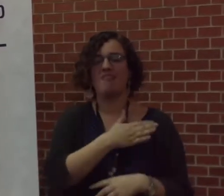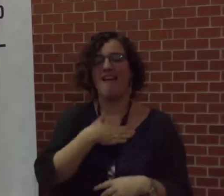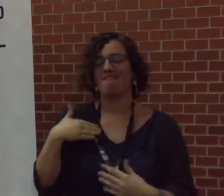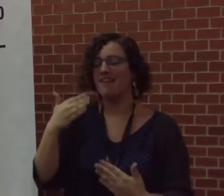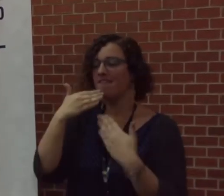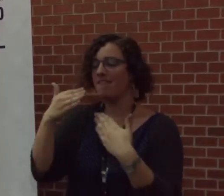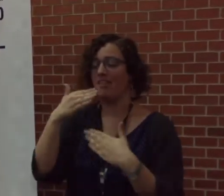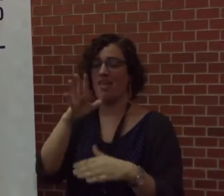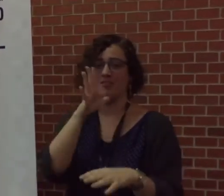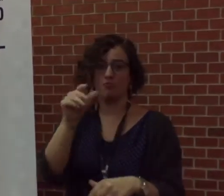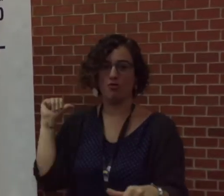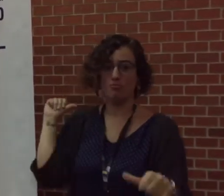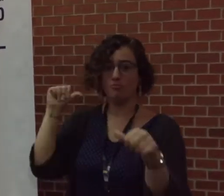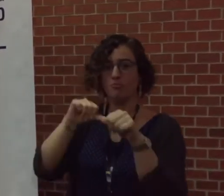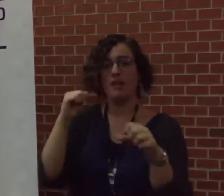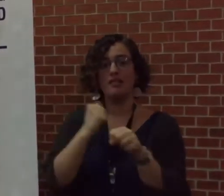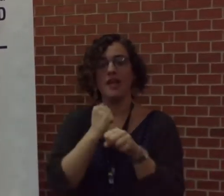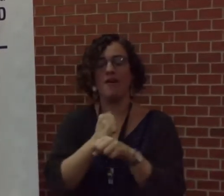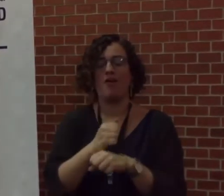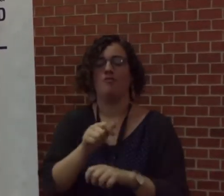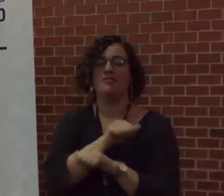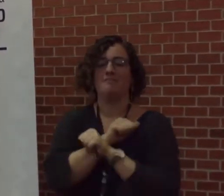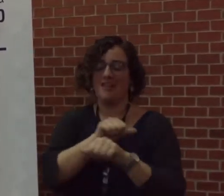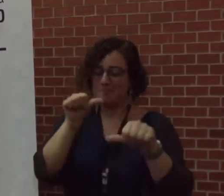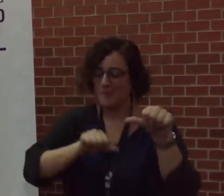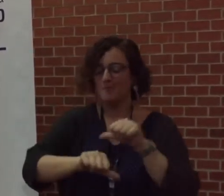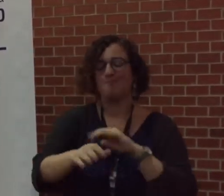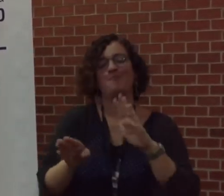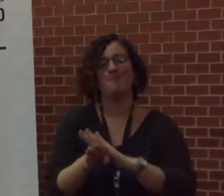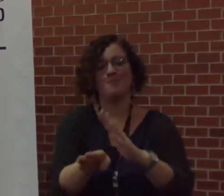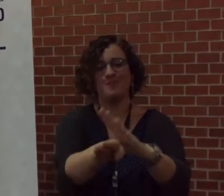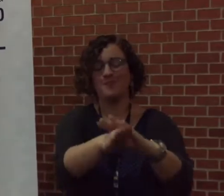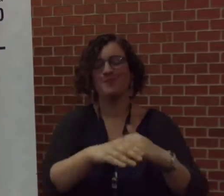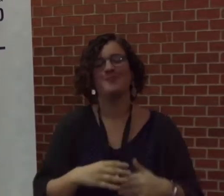Queremos felicitar al CJE por su trayectoria y que sigáis por muchos años mas.